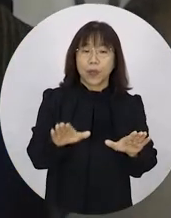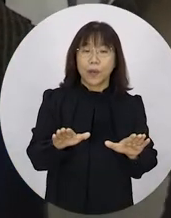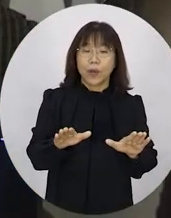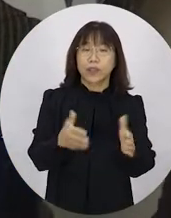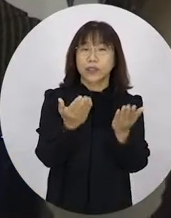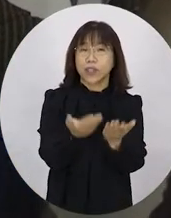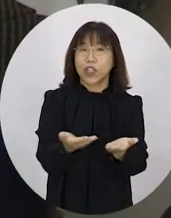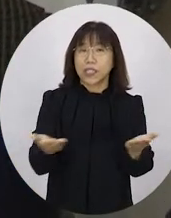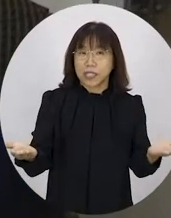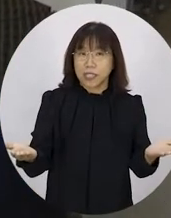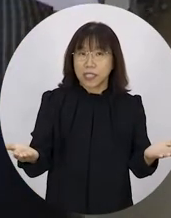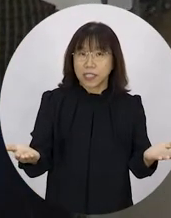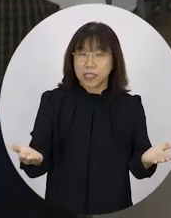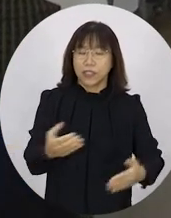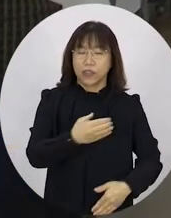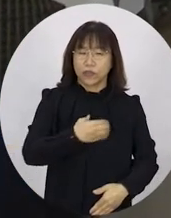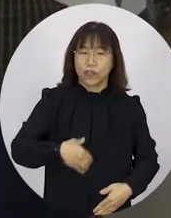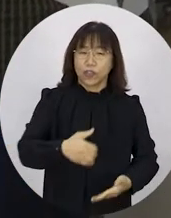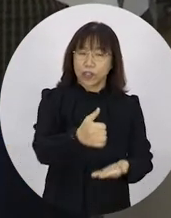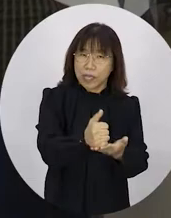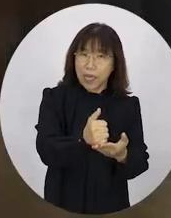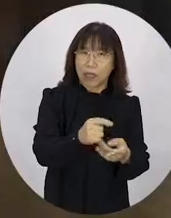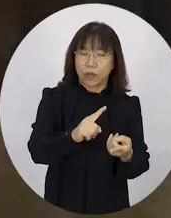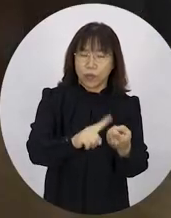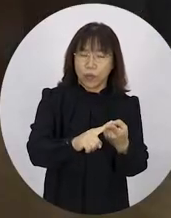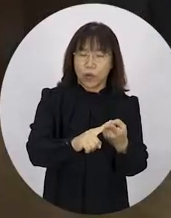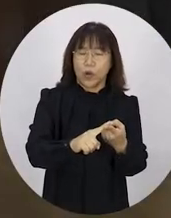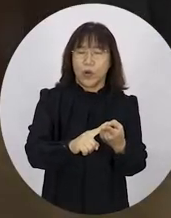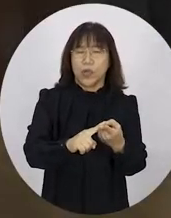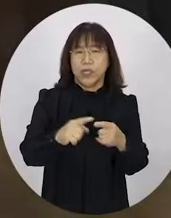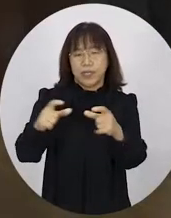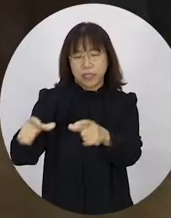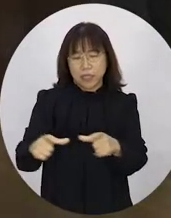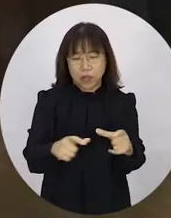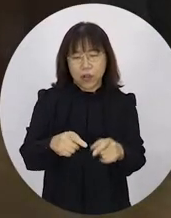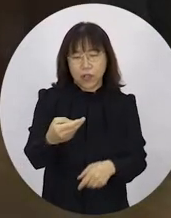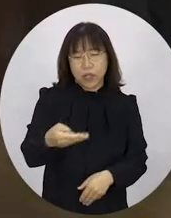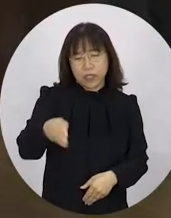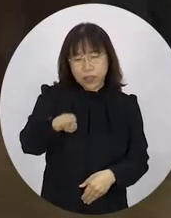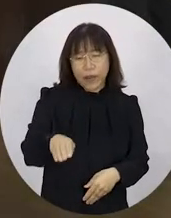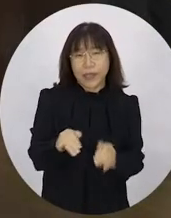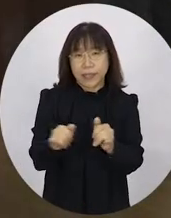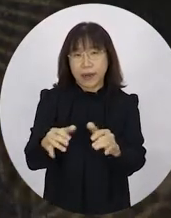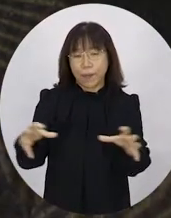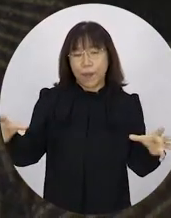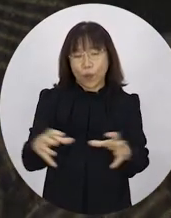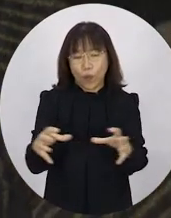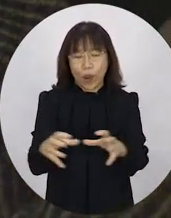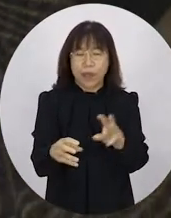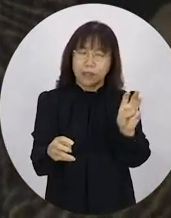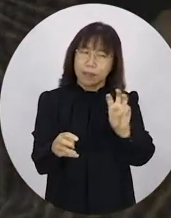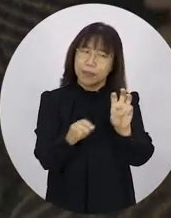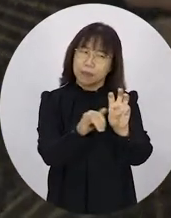今回の協会展示では キム・テウ ガンソ区長と 地域中の書道家及び 30人ほどがご参加しました。